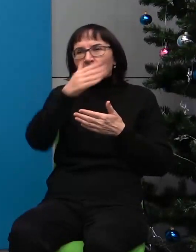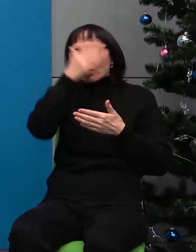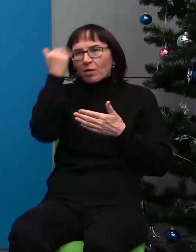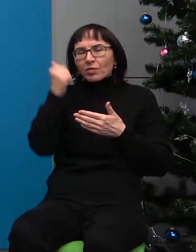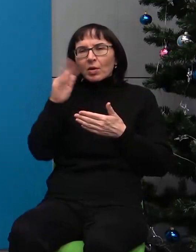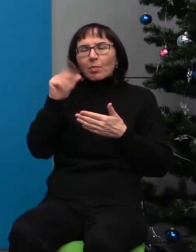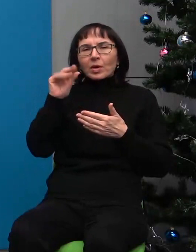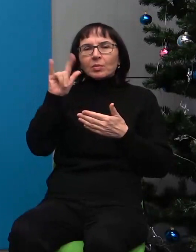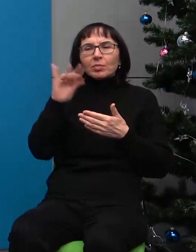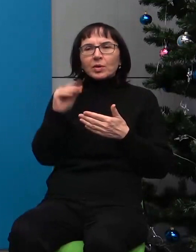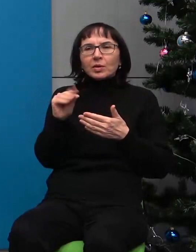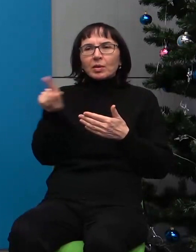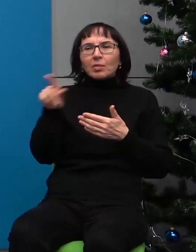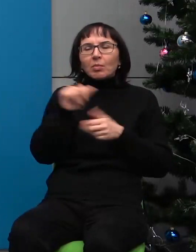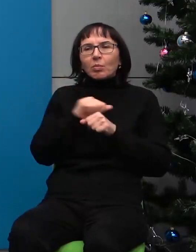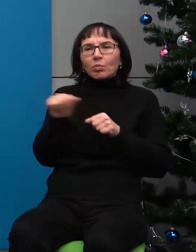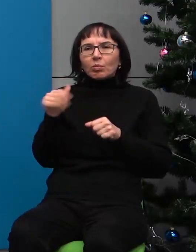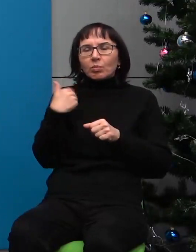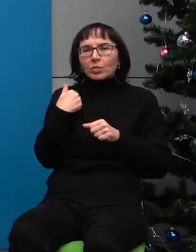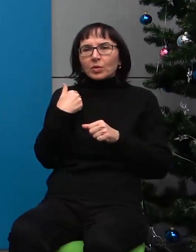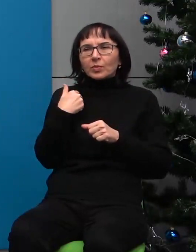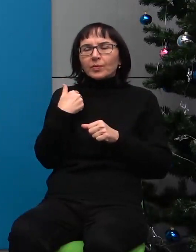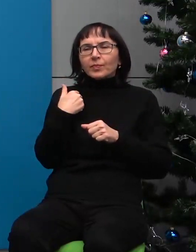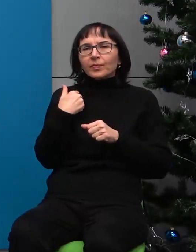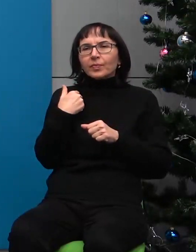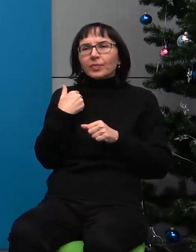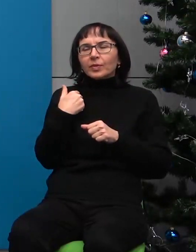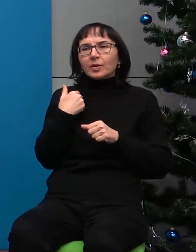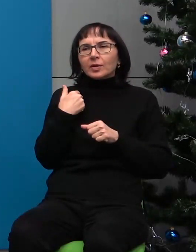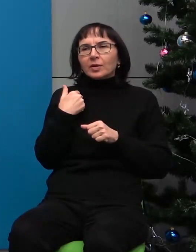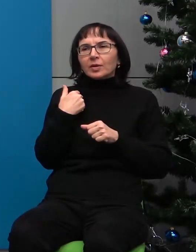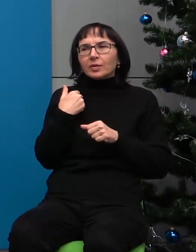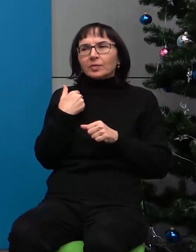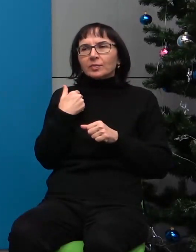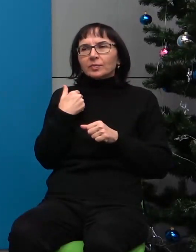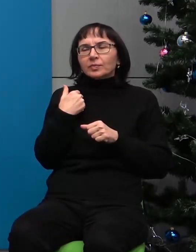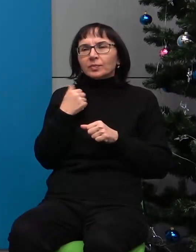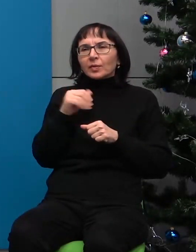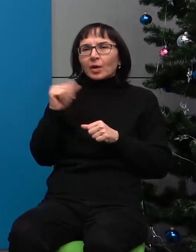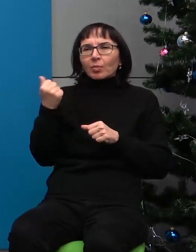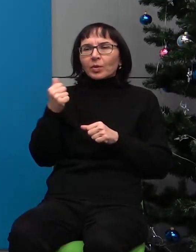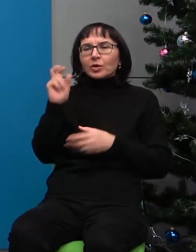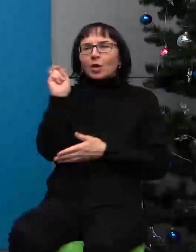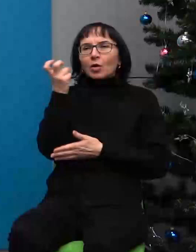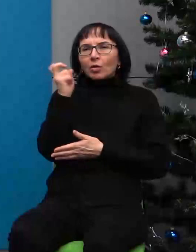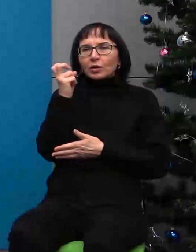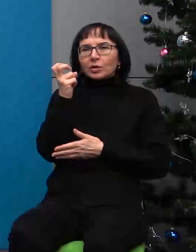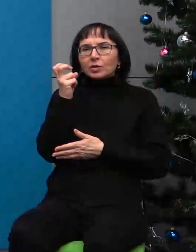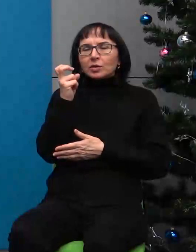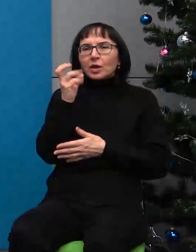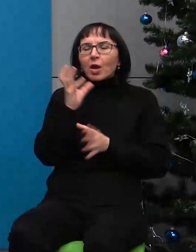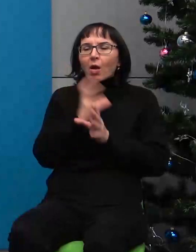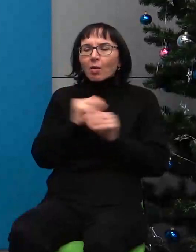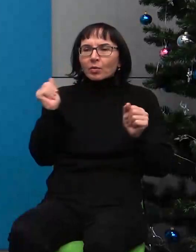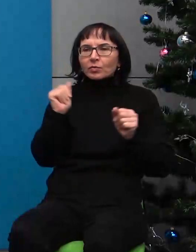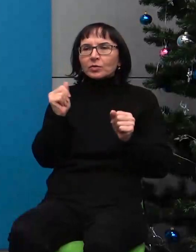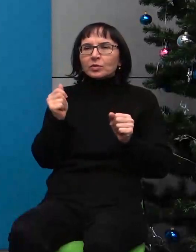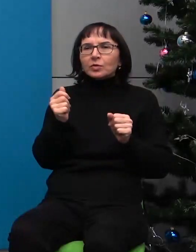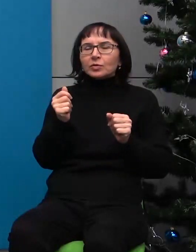że Barbie tam był. Że pierwszy holenderski powstaniec zginął z rąk Klausa Barbie.